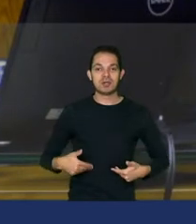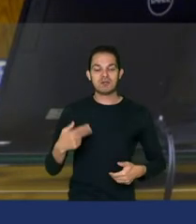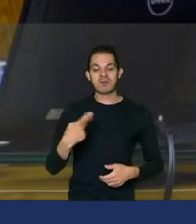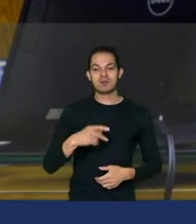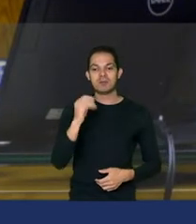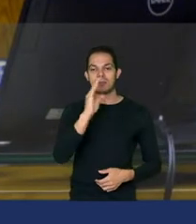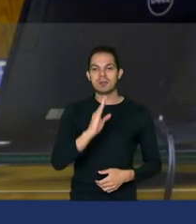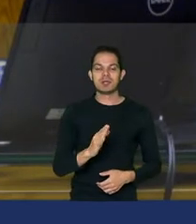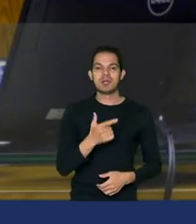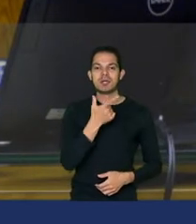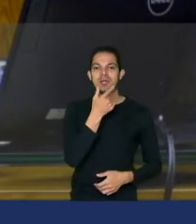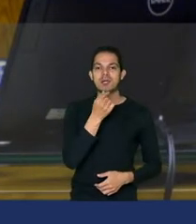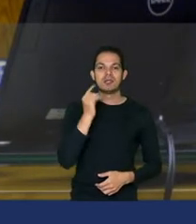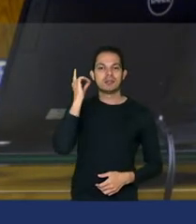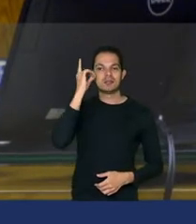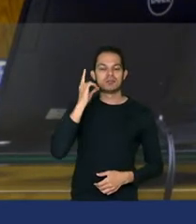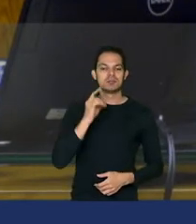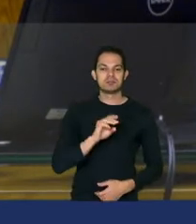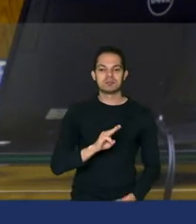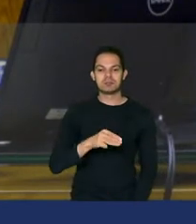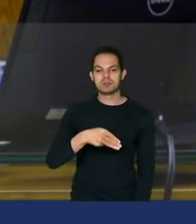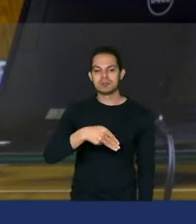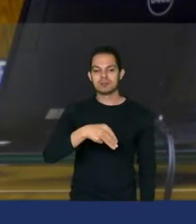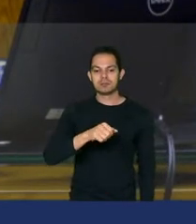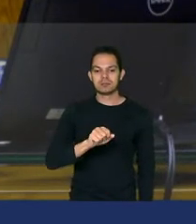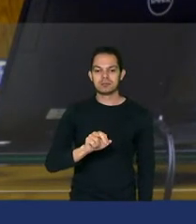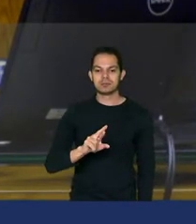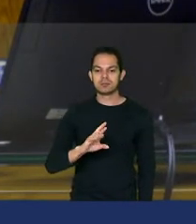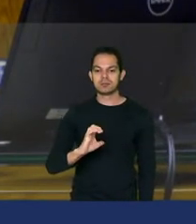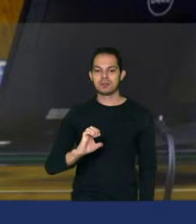ORGULHA MUITA GENTE, AGORA EM ACAMPANDO NA LUTA CONTRA A FOME NO BRASIL, DEPUTADO MARCELO RAMOS, COM VOSSA